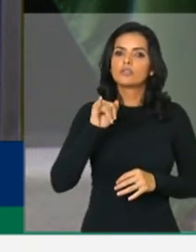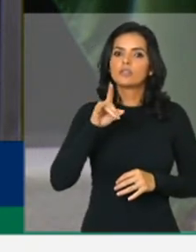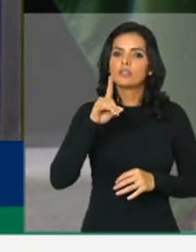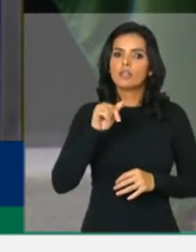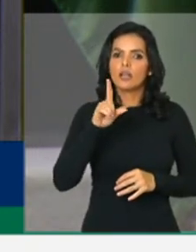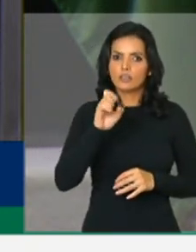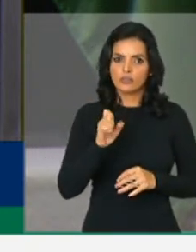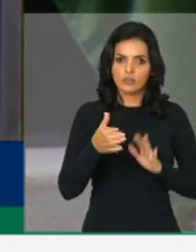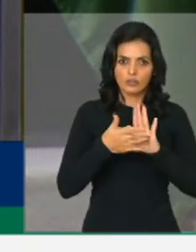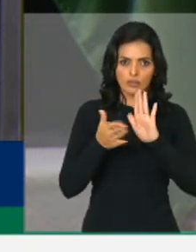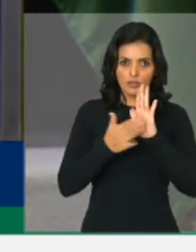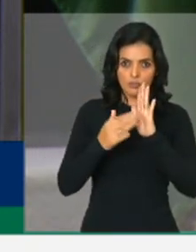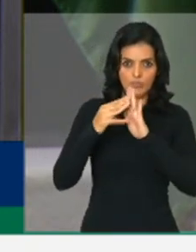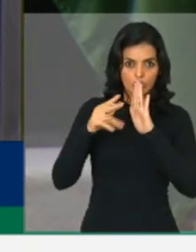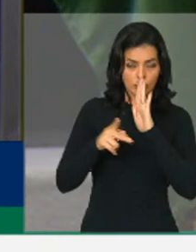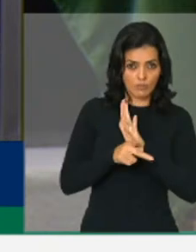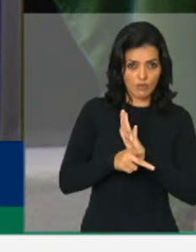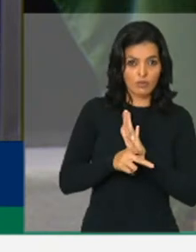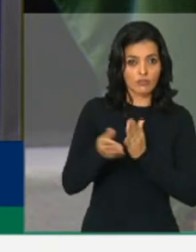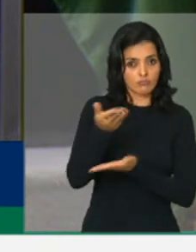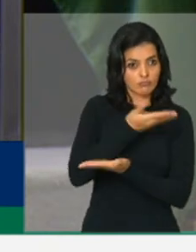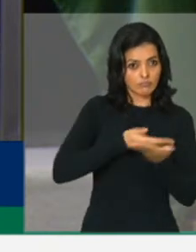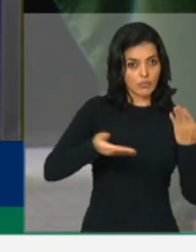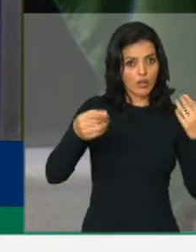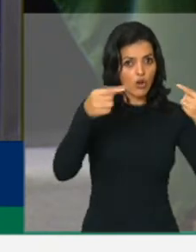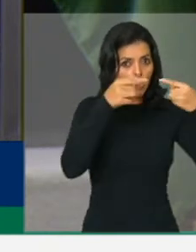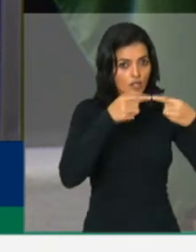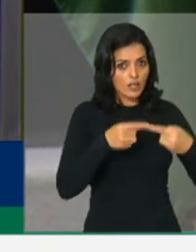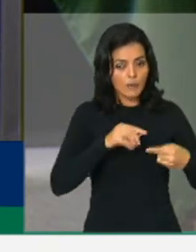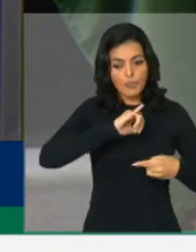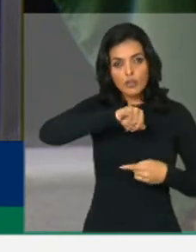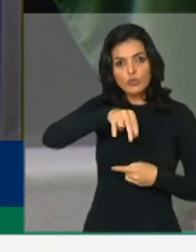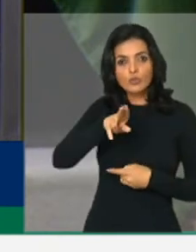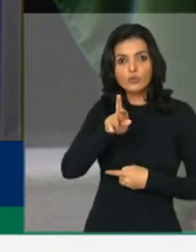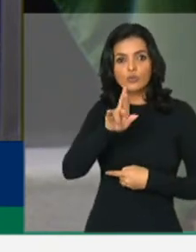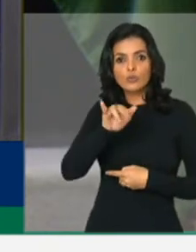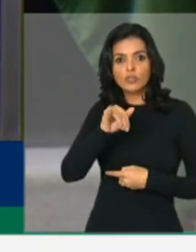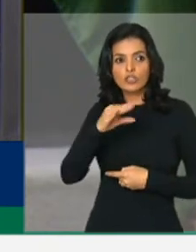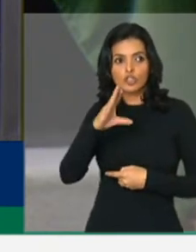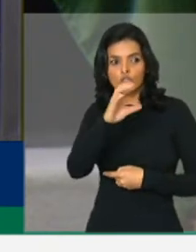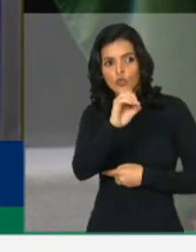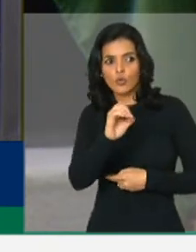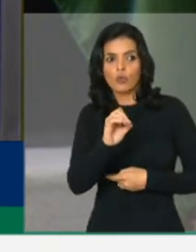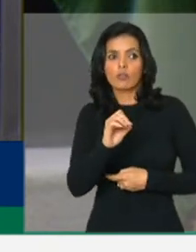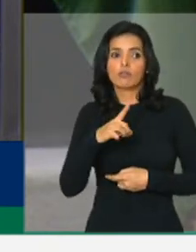95 DE 26 DE FEVEREIRO DE 1998. PORTANTO SOMOS PELO ATENDIMENTO AOS PRESSUPOSTOS CONSTITUCIONAIS DE RELEVÂNCIA E URGÊNCIA, CONSTITUCIONALIDADE,